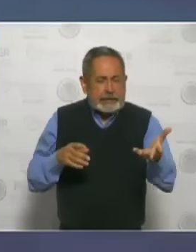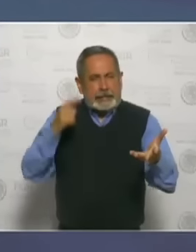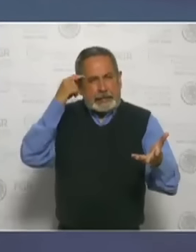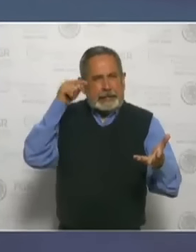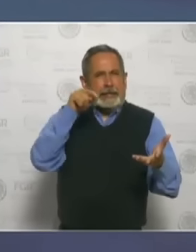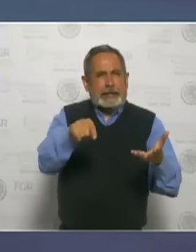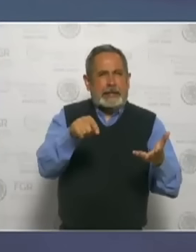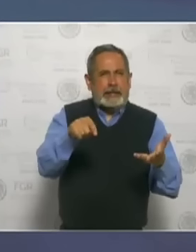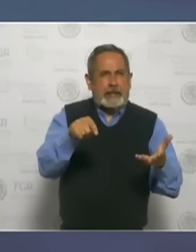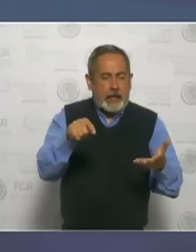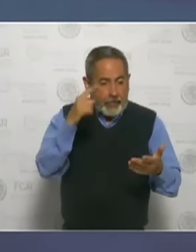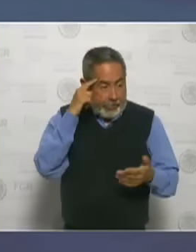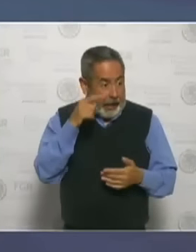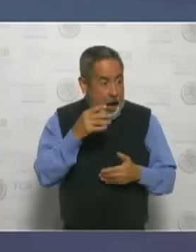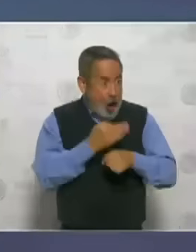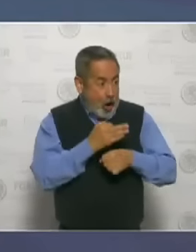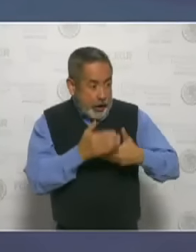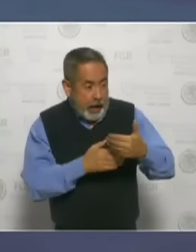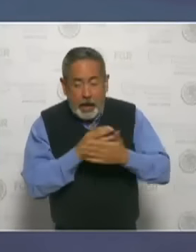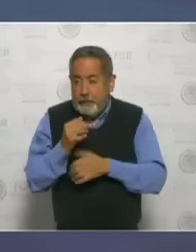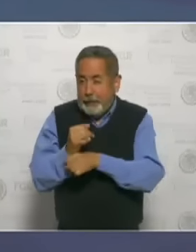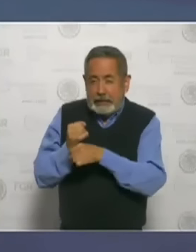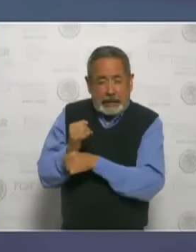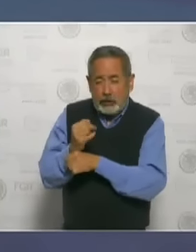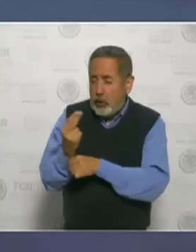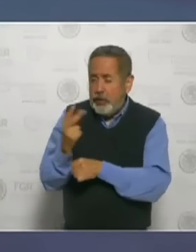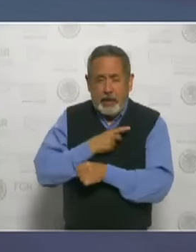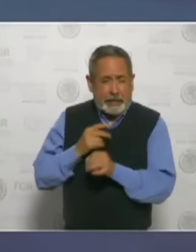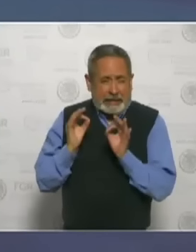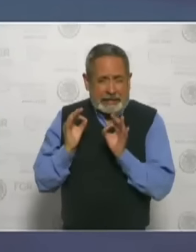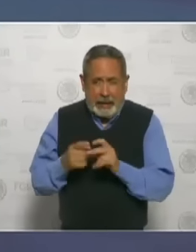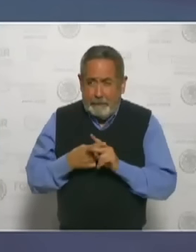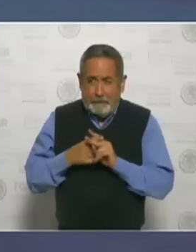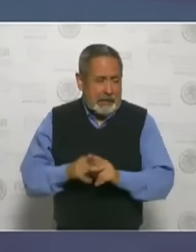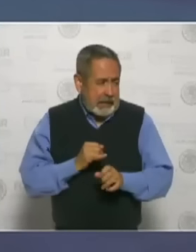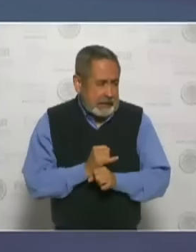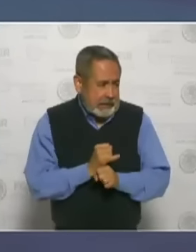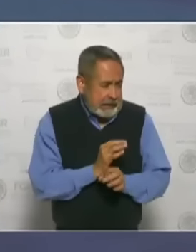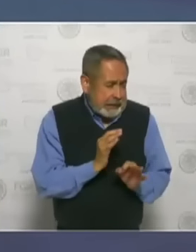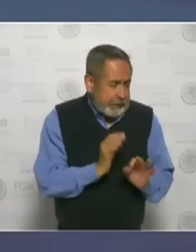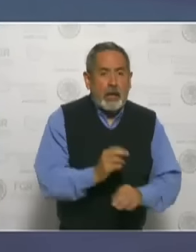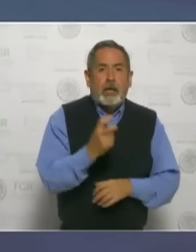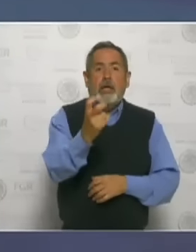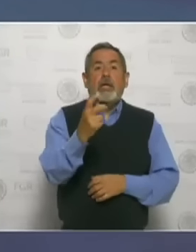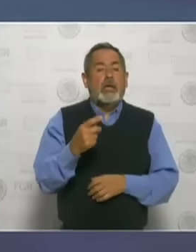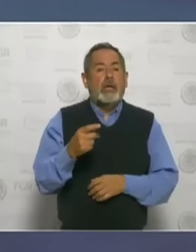sobre todo en la etapa etapa de investigación inicial. De esta manera, los planes de